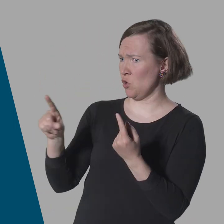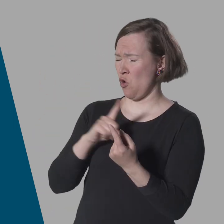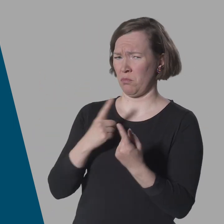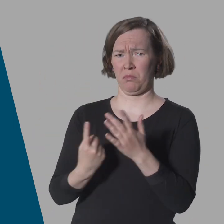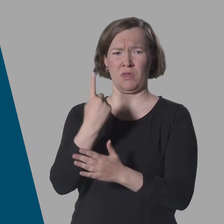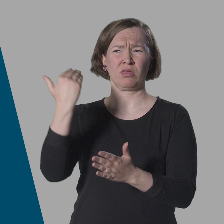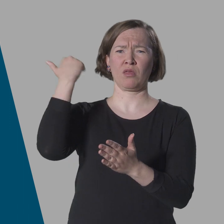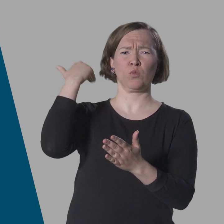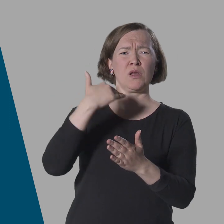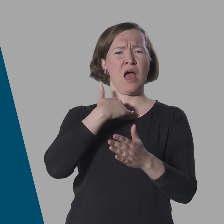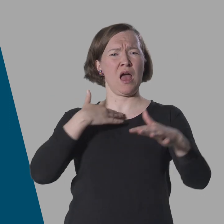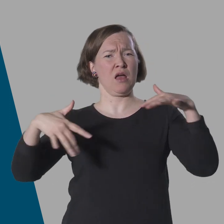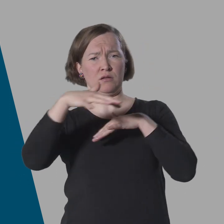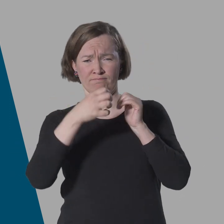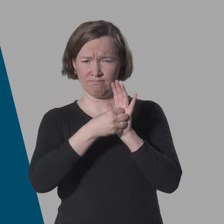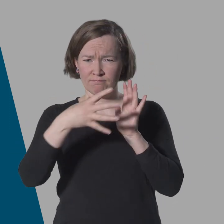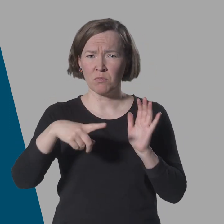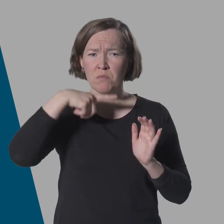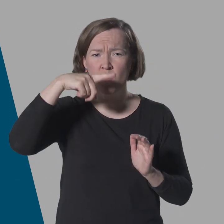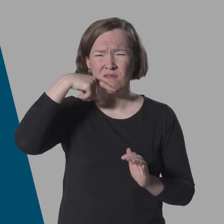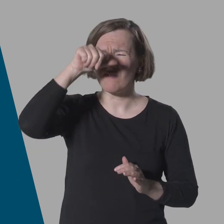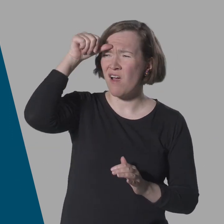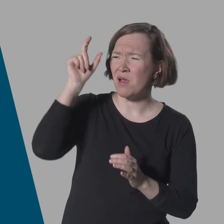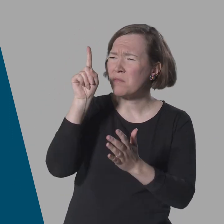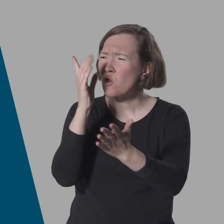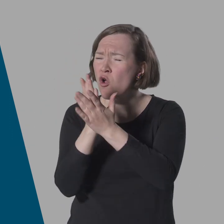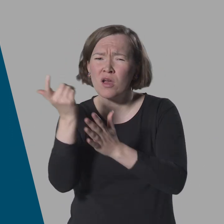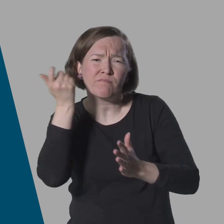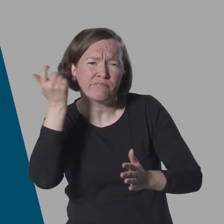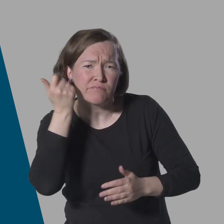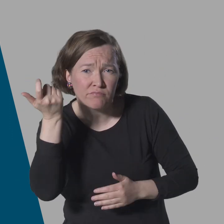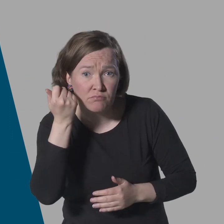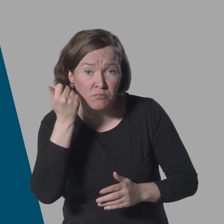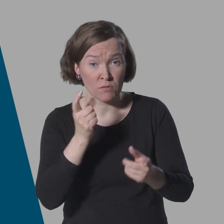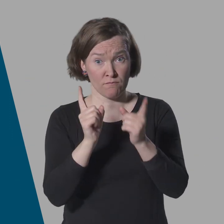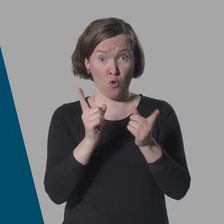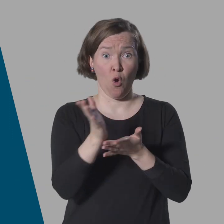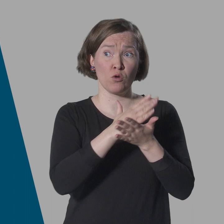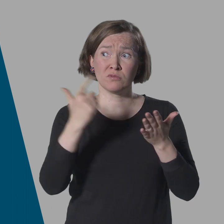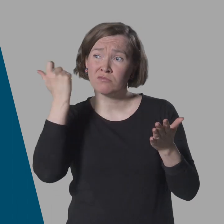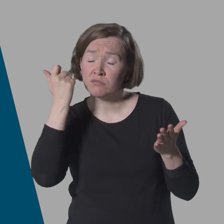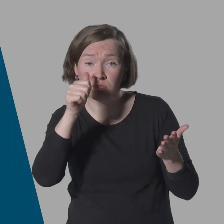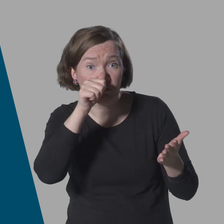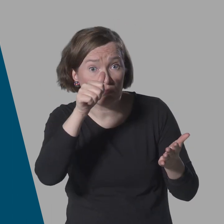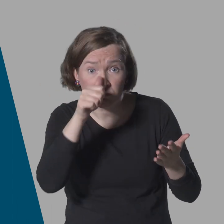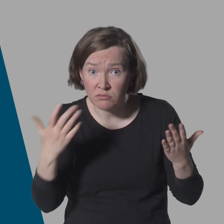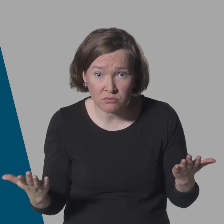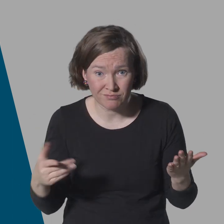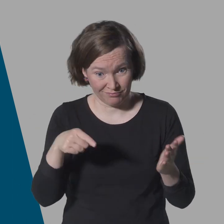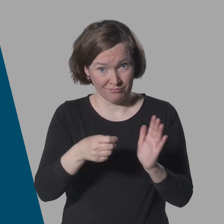puhuttua kieltä oikein tilanteissa, joissa on taustahälyä. Osa puheesta saattaa jäädä kokonaan kuulematta, -